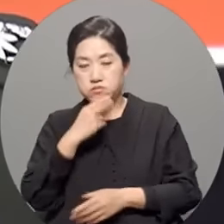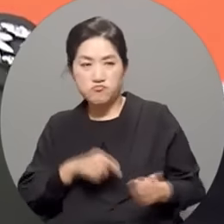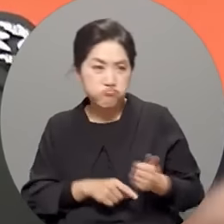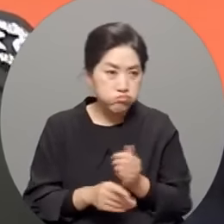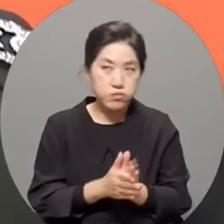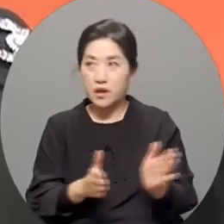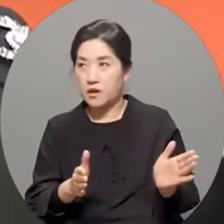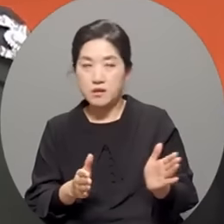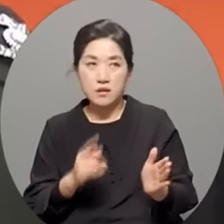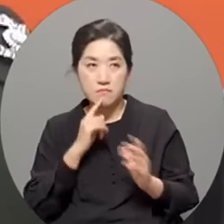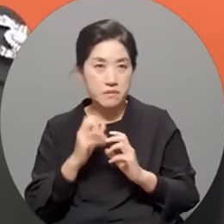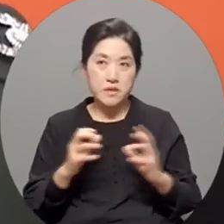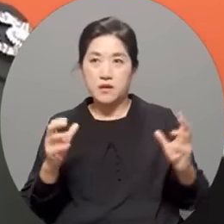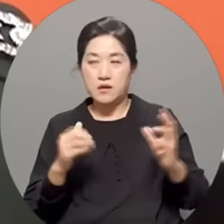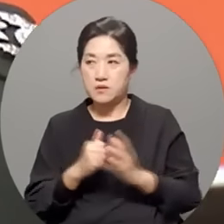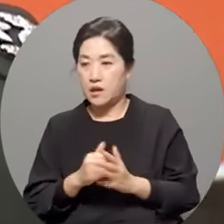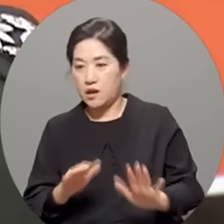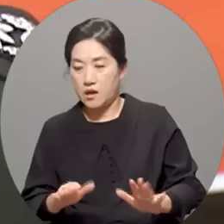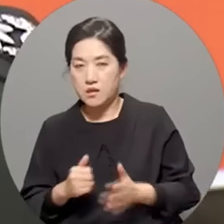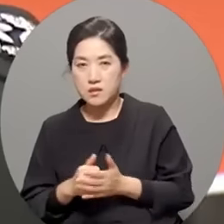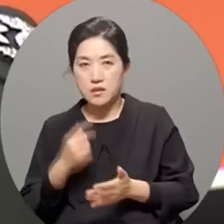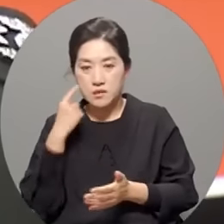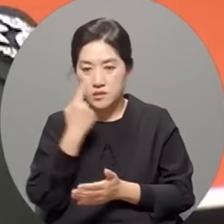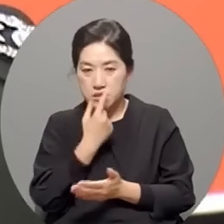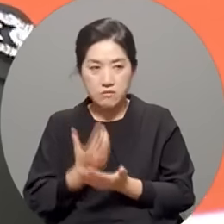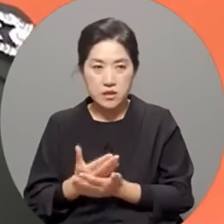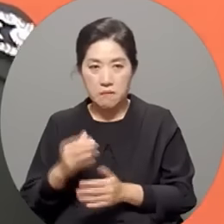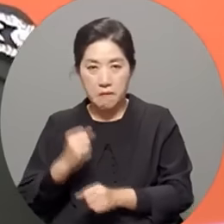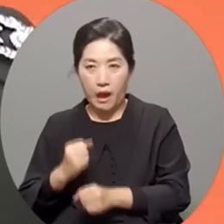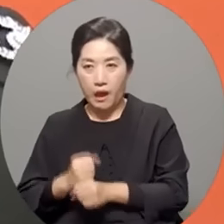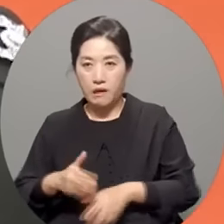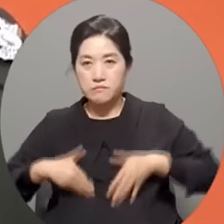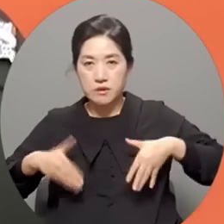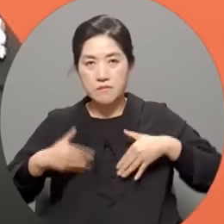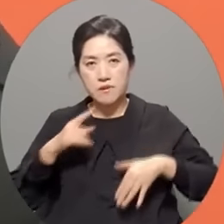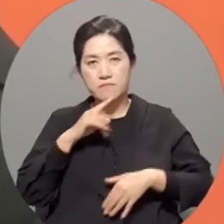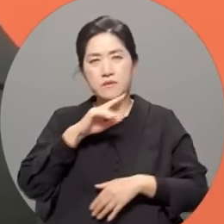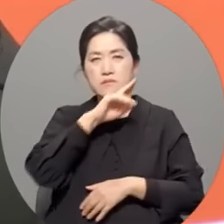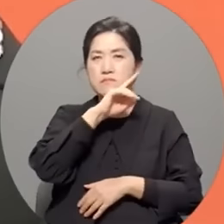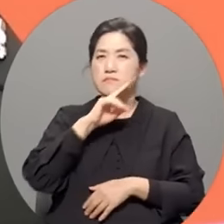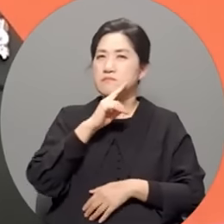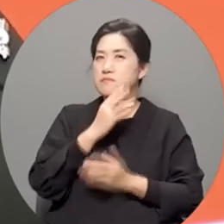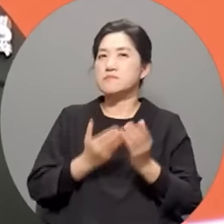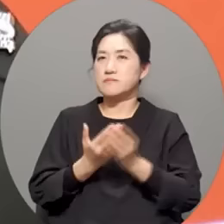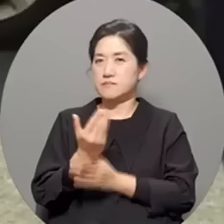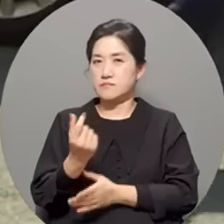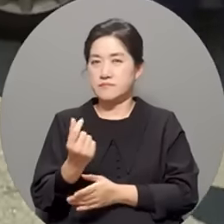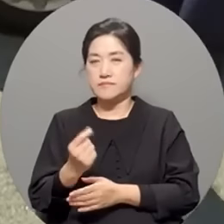제대로 된 법적 검토도 없이 수사에 나섰다가 논란이 커지자 뒤늦게 근거 자료